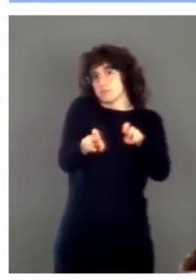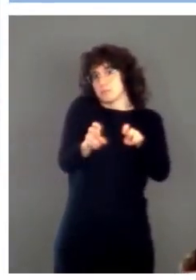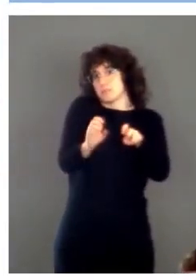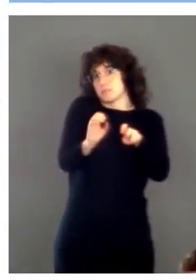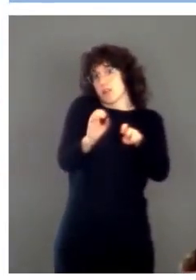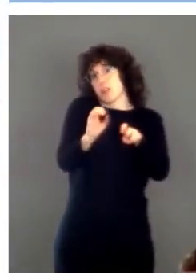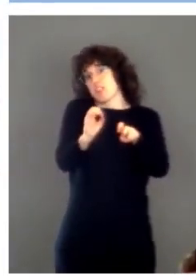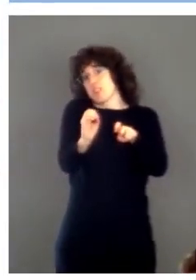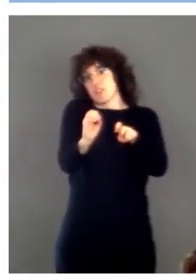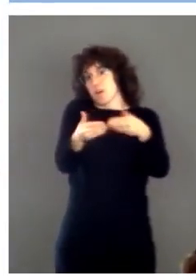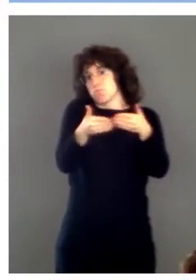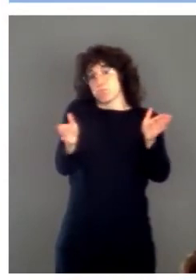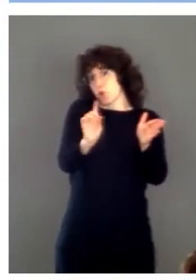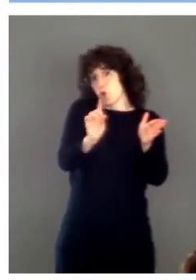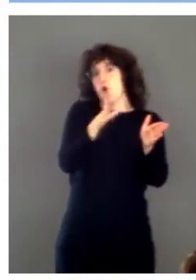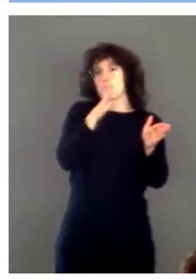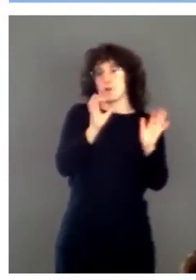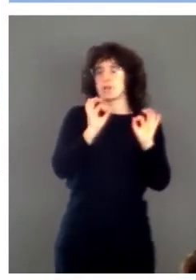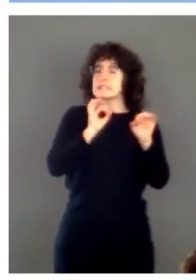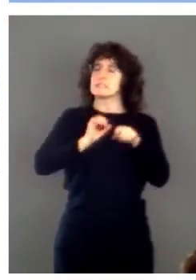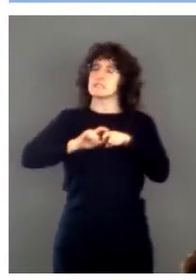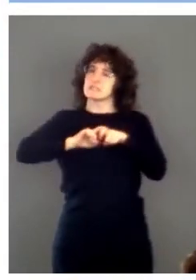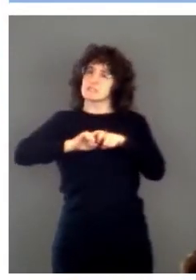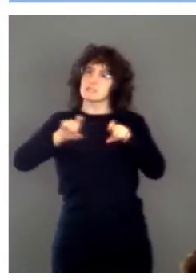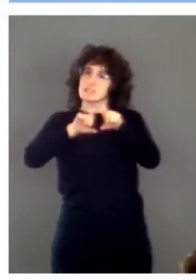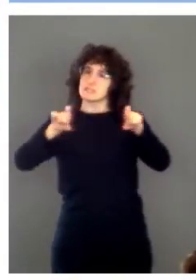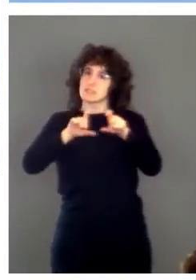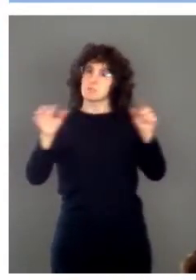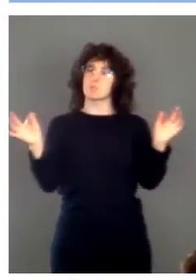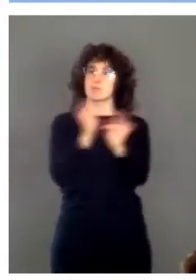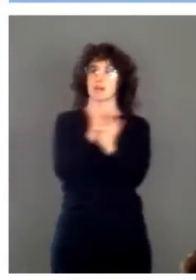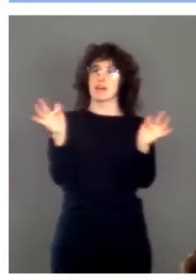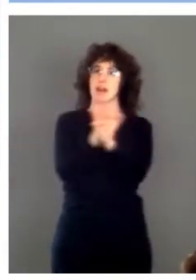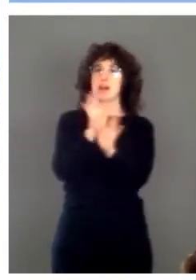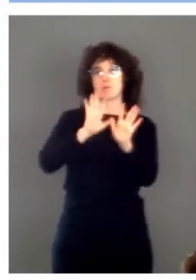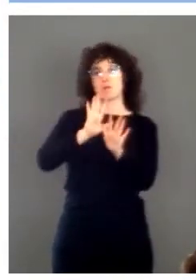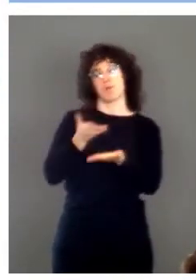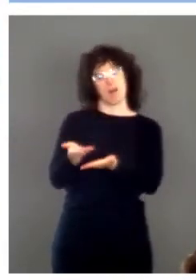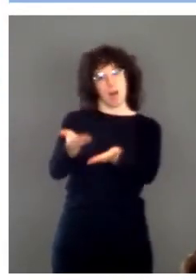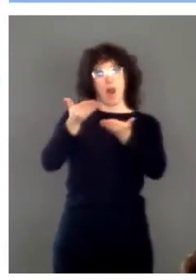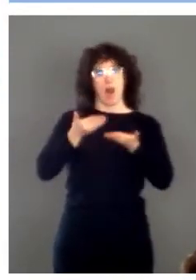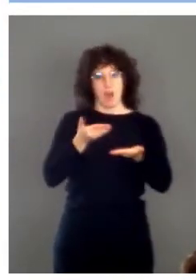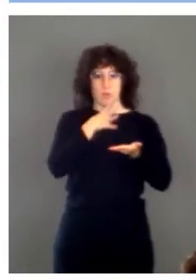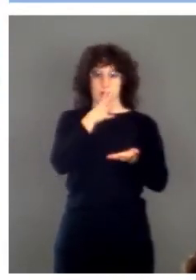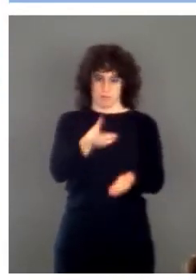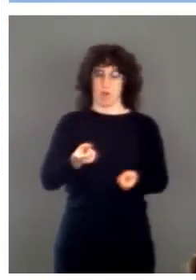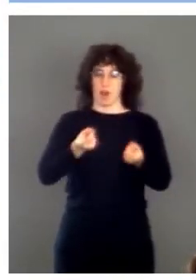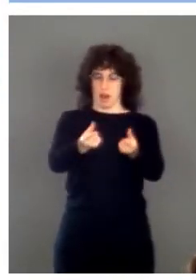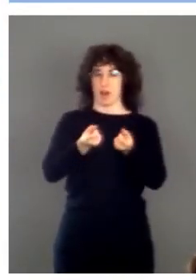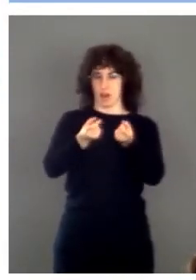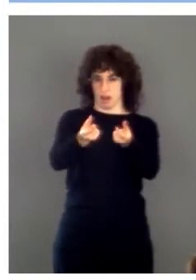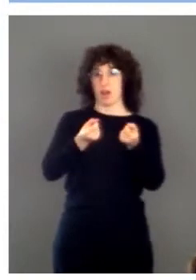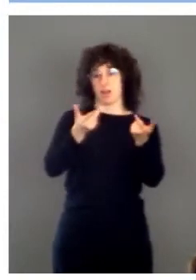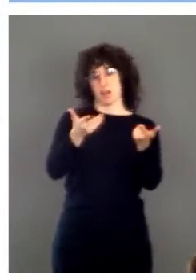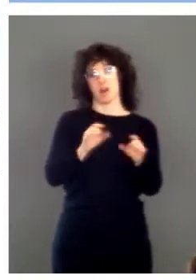Eh sí que te viene bien pues Pues para De primeras inversiones Inversiones y Eso es lo que son los gastos Gastos de abonados en concepto de transmisión de de negocios